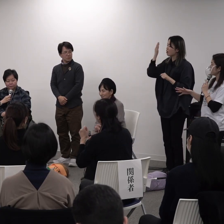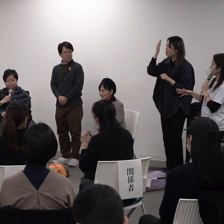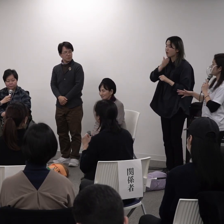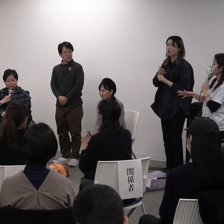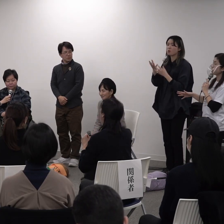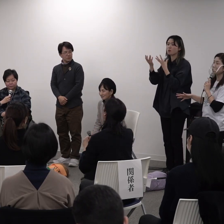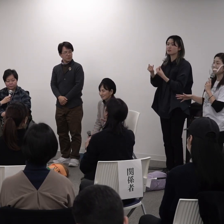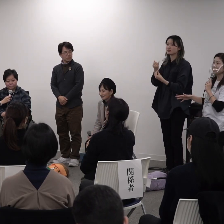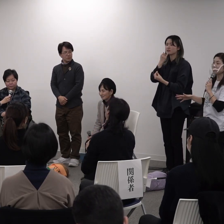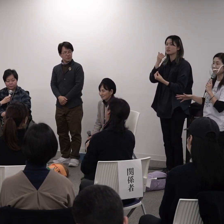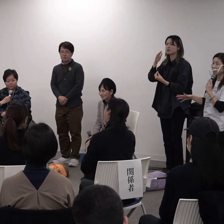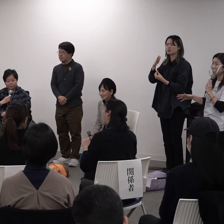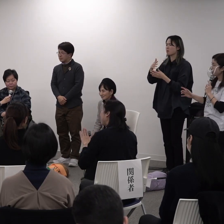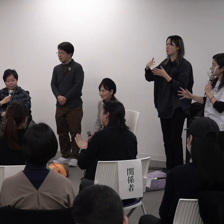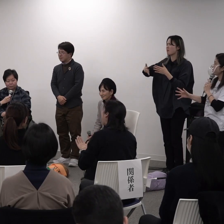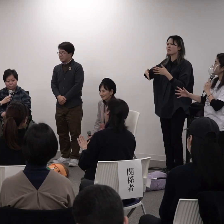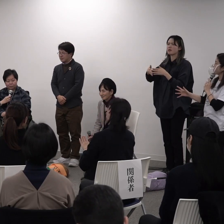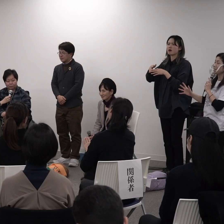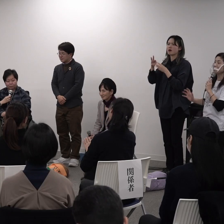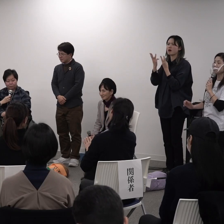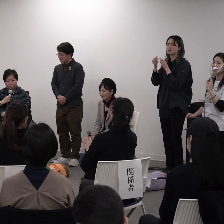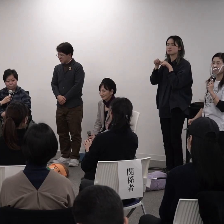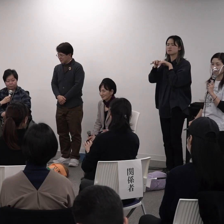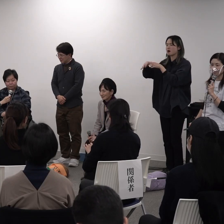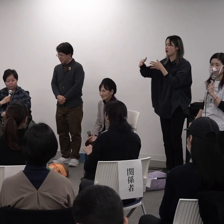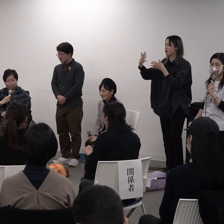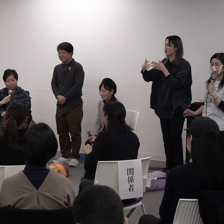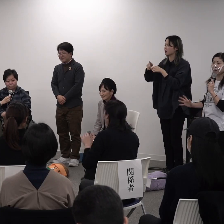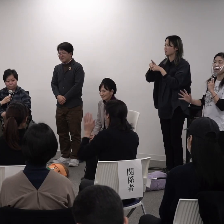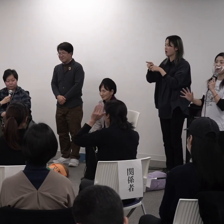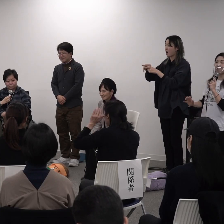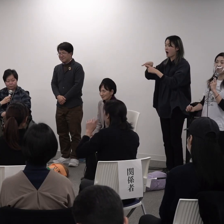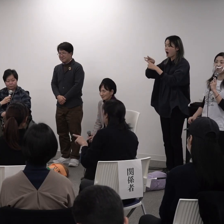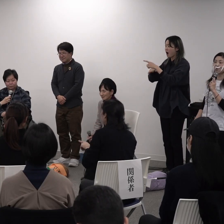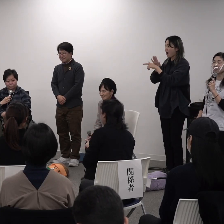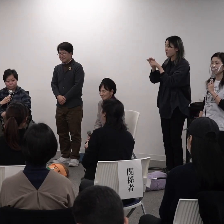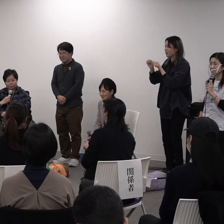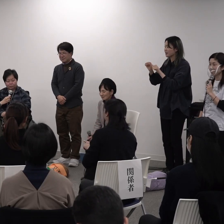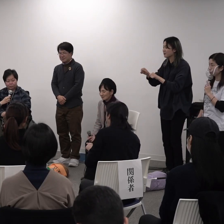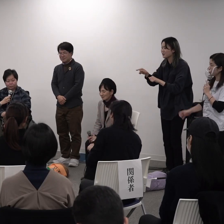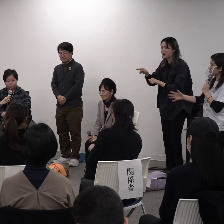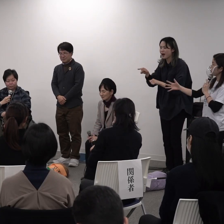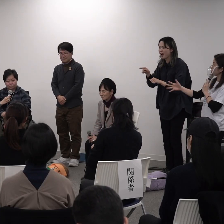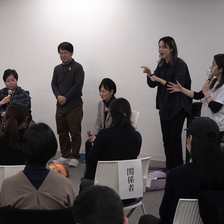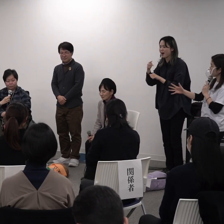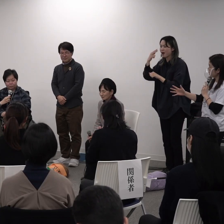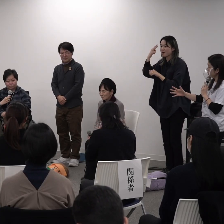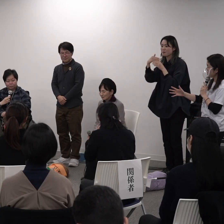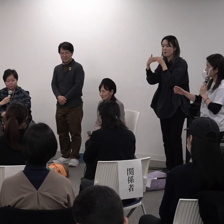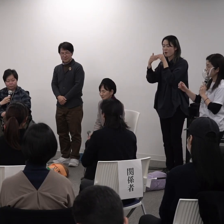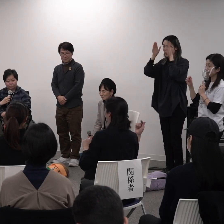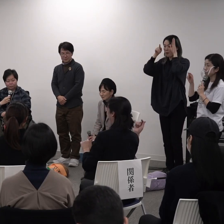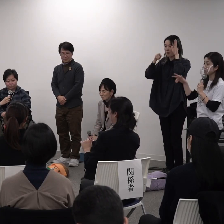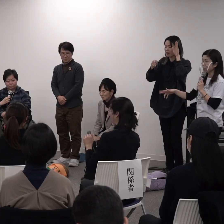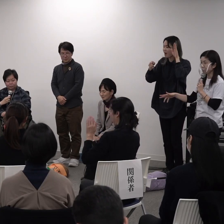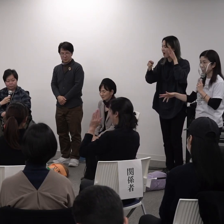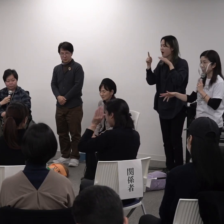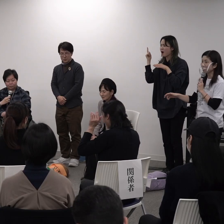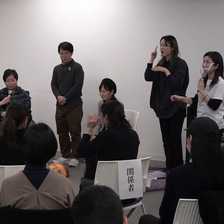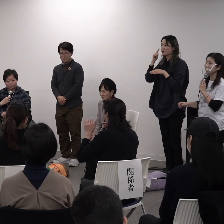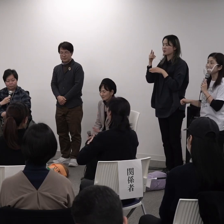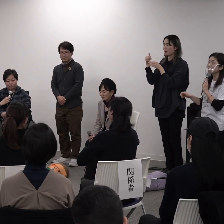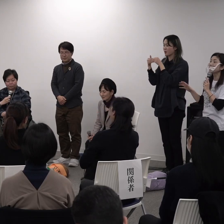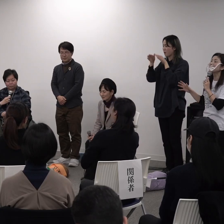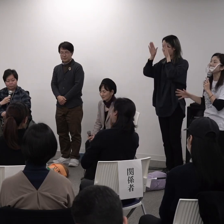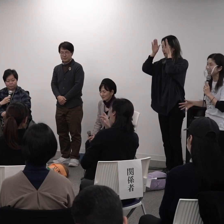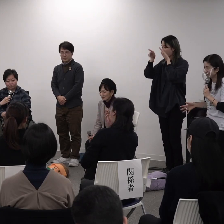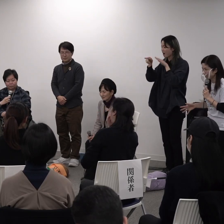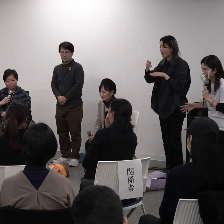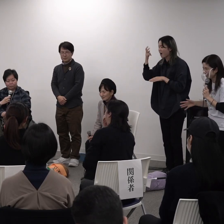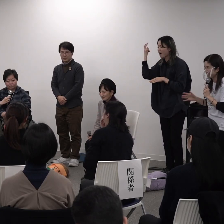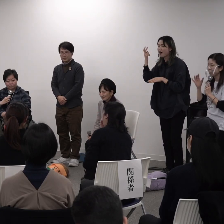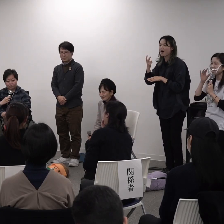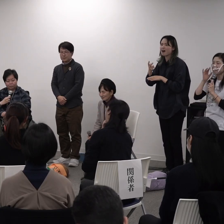まだすごい珍しいので「介助犬がいる」「わ、盲導犬がいる」「聴導犬だって初めて見た」ってすごく目立つんですね